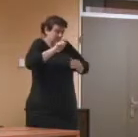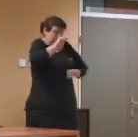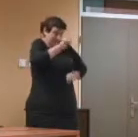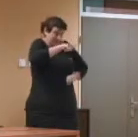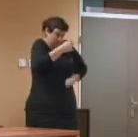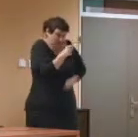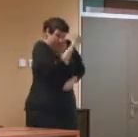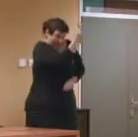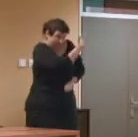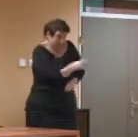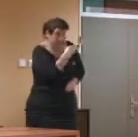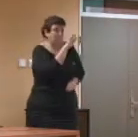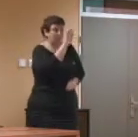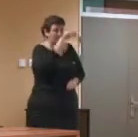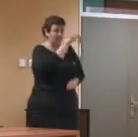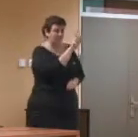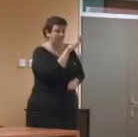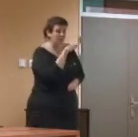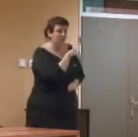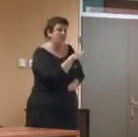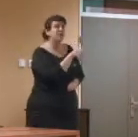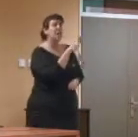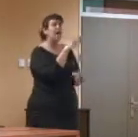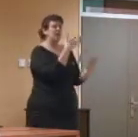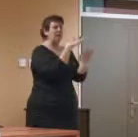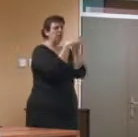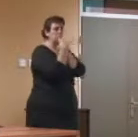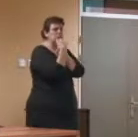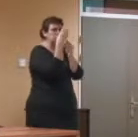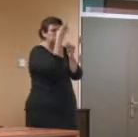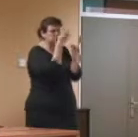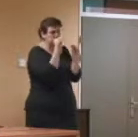profundizas y hablas con la gente que más lo conoce y que ha estado siguiéndolo,